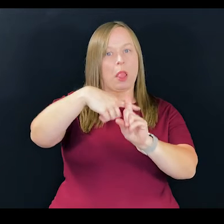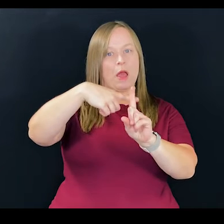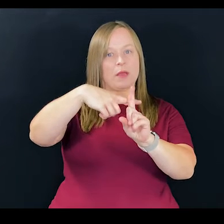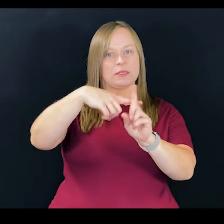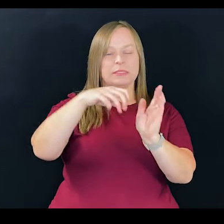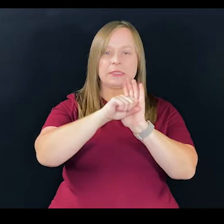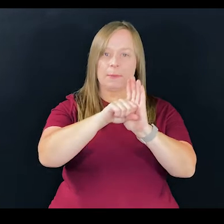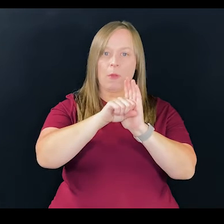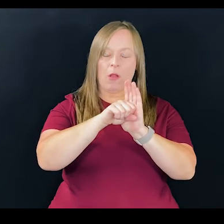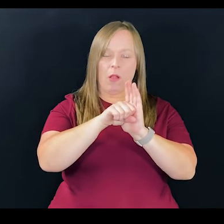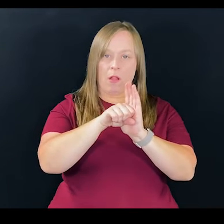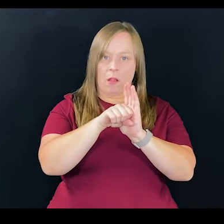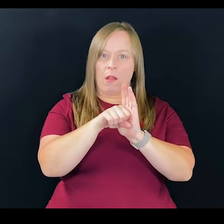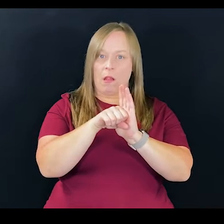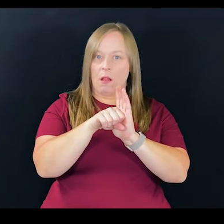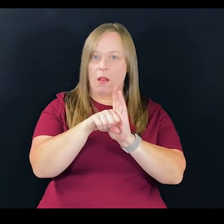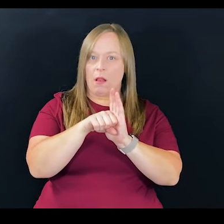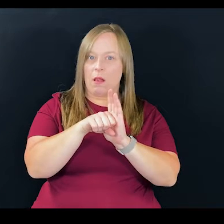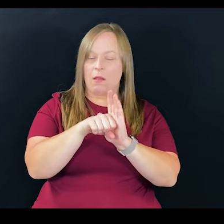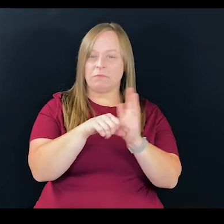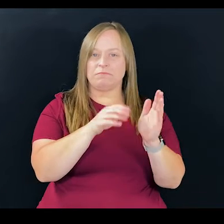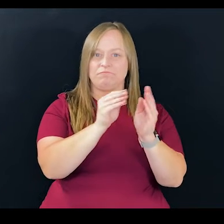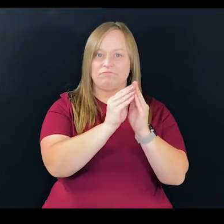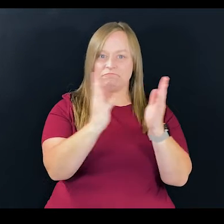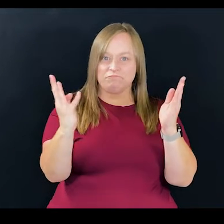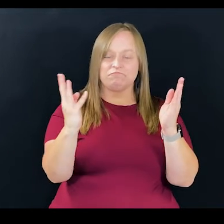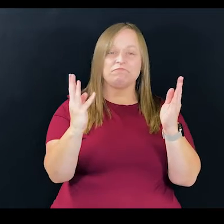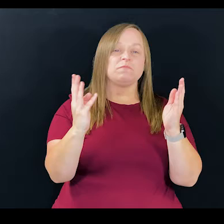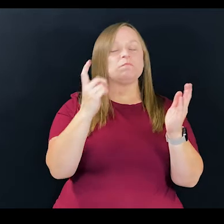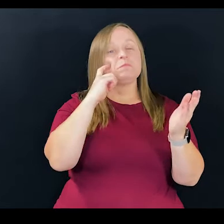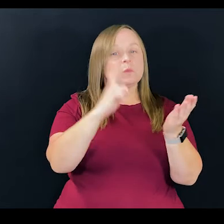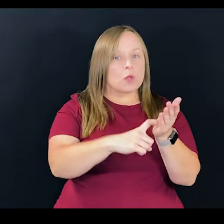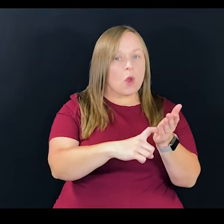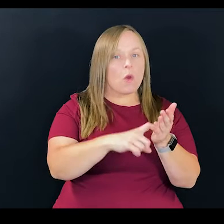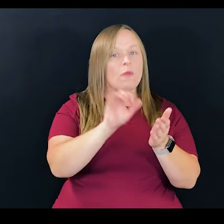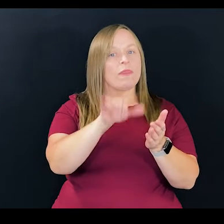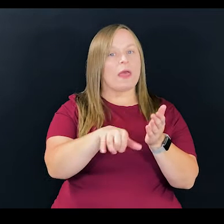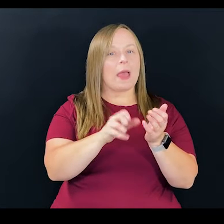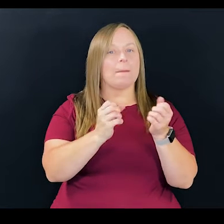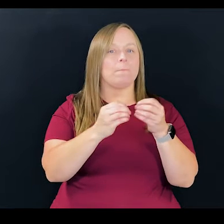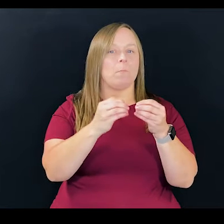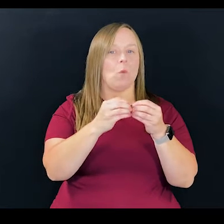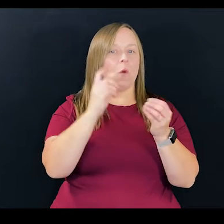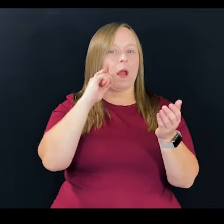también incluye el signo de "+", y es importante incluir